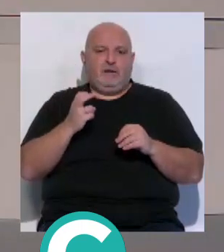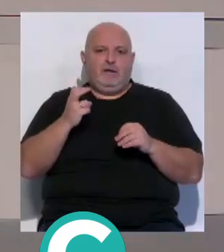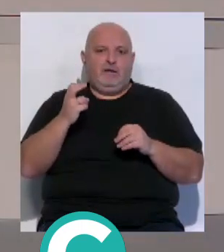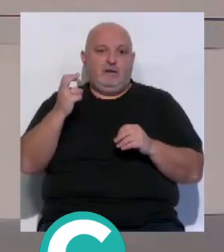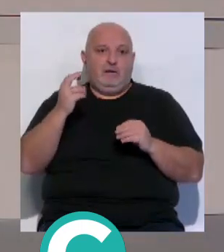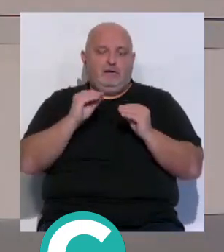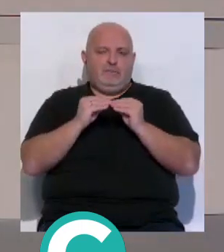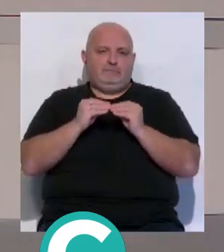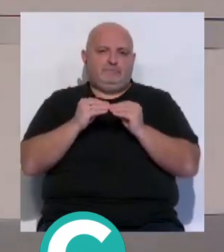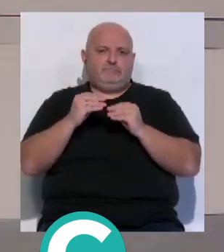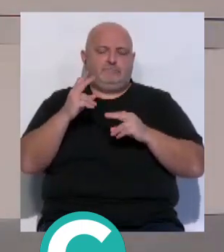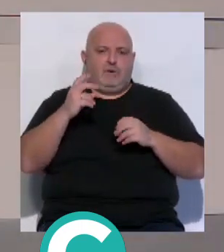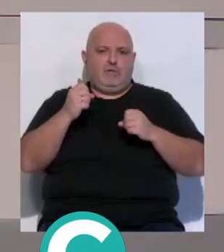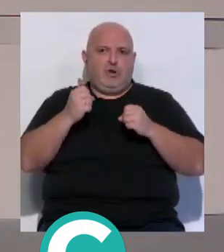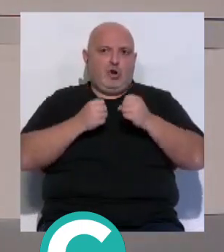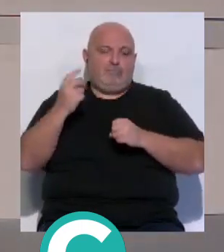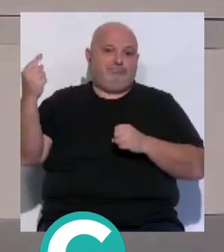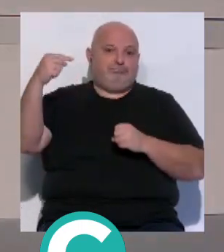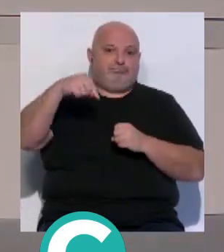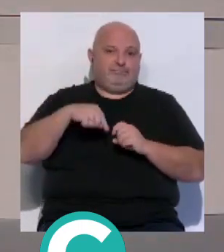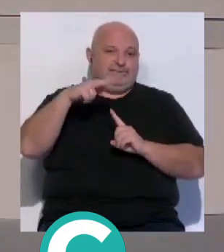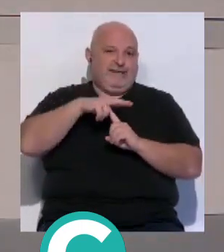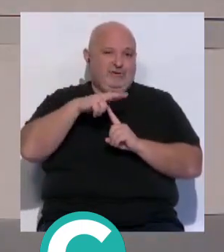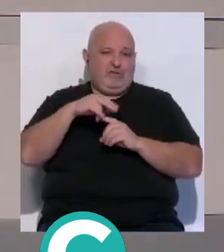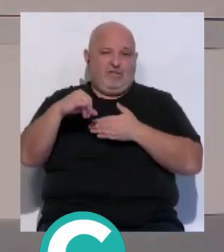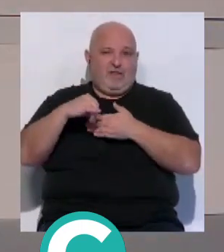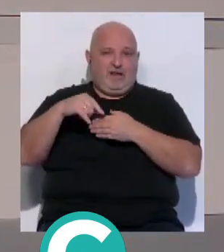podemos decir hemos tenido que correr mucho aunque Estamos cerquita aquí desde el estadio